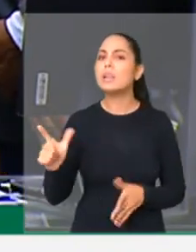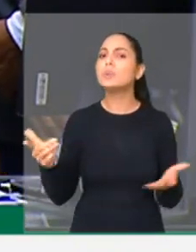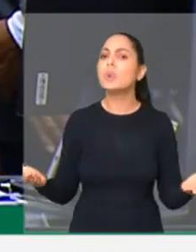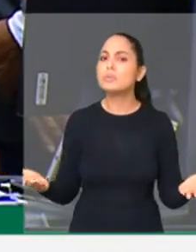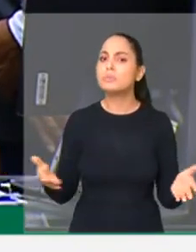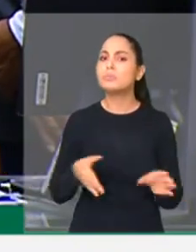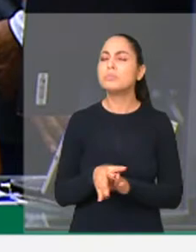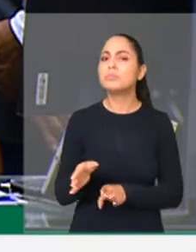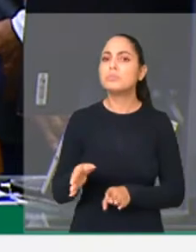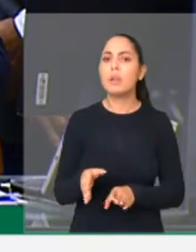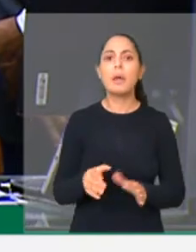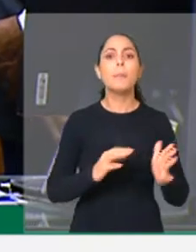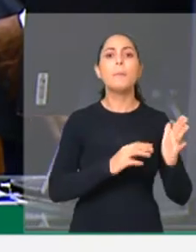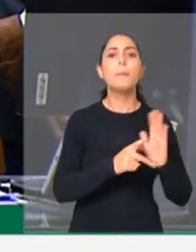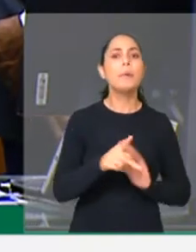PRESIDENTE PORQUE É PRECISO